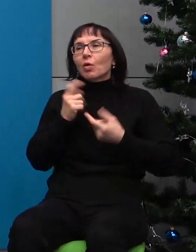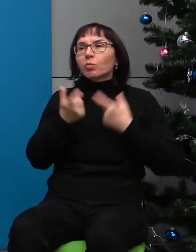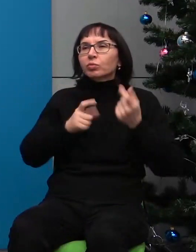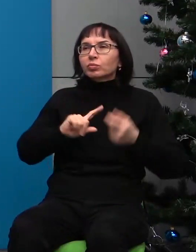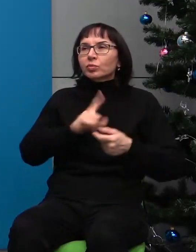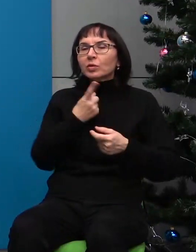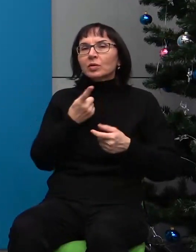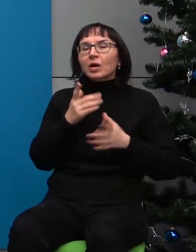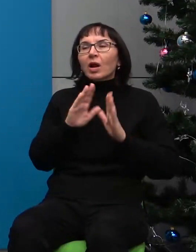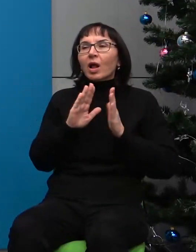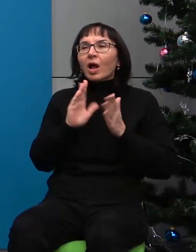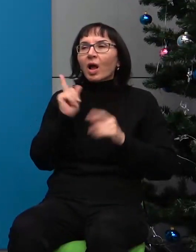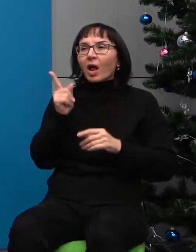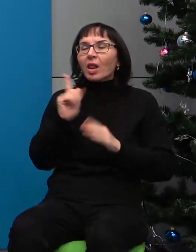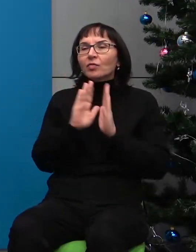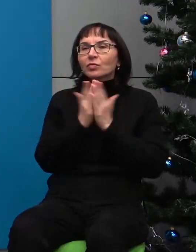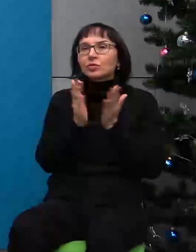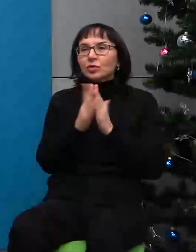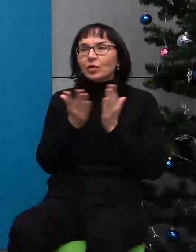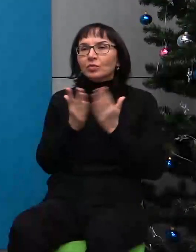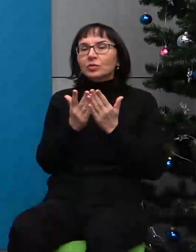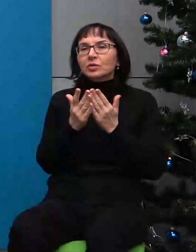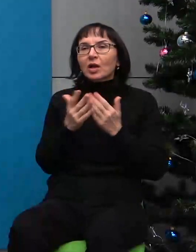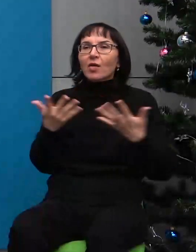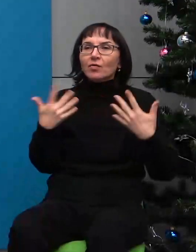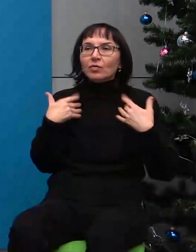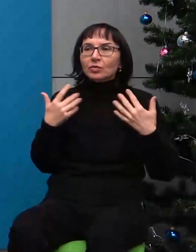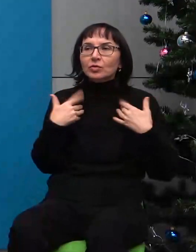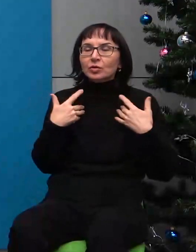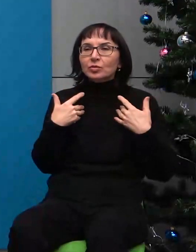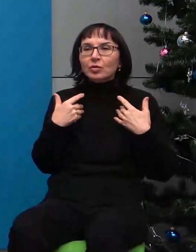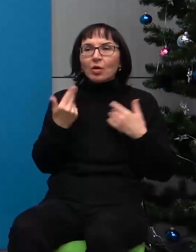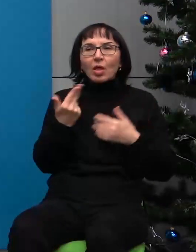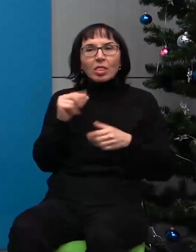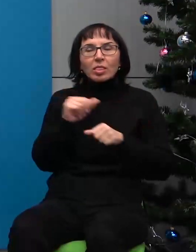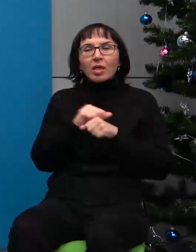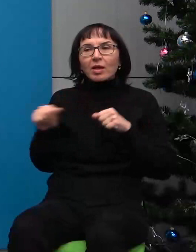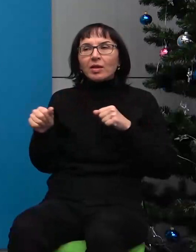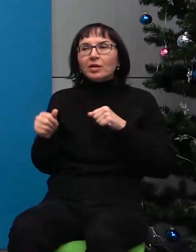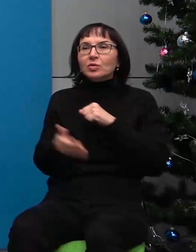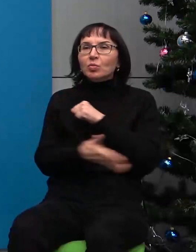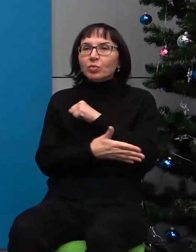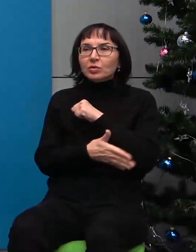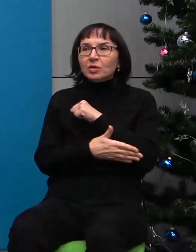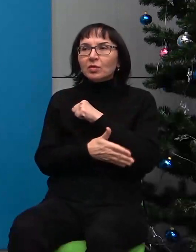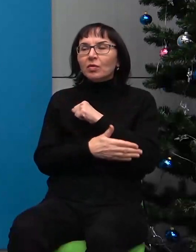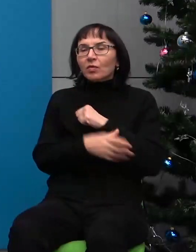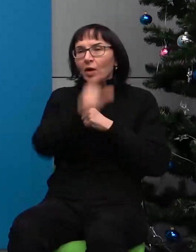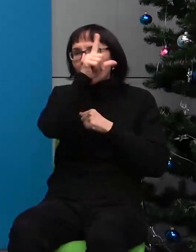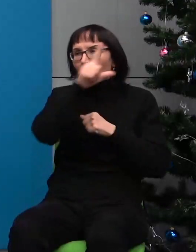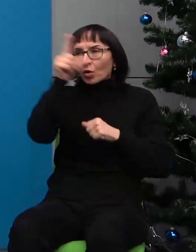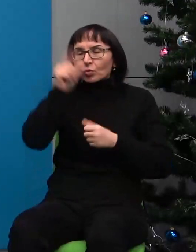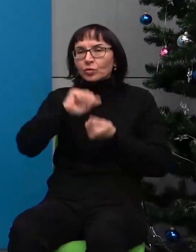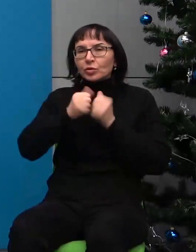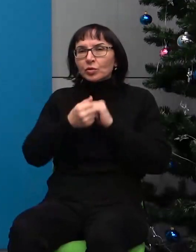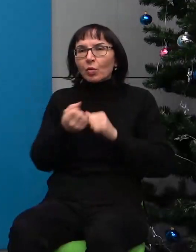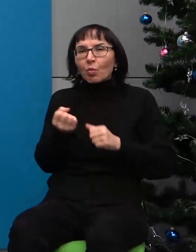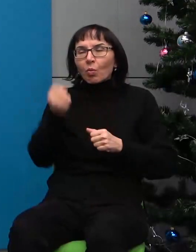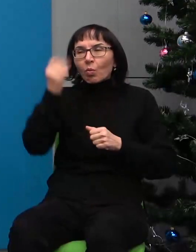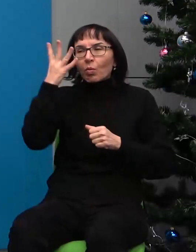Ale to nie o to chodzi w książce. W ogóle nie o to chodzi w życiu. Ludzie nie są idiotami, więc też nie możecie w książce po prostu flaków.